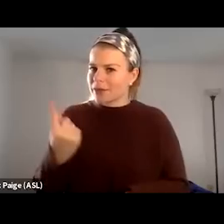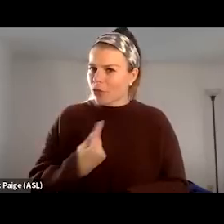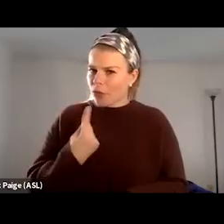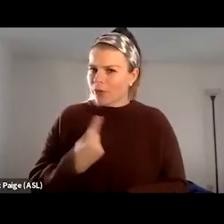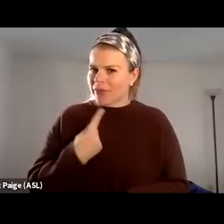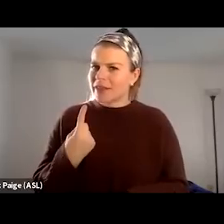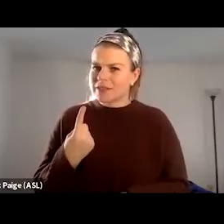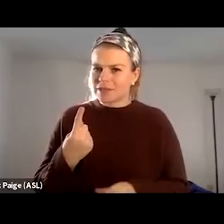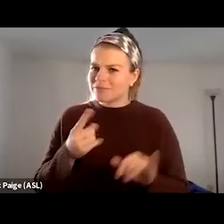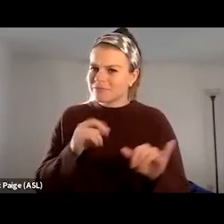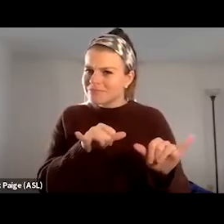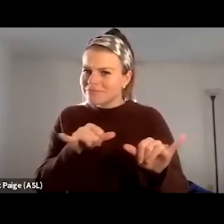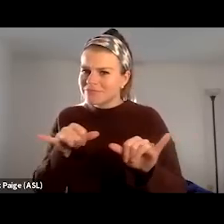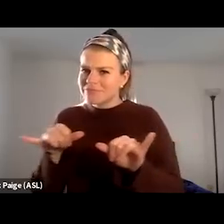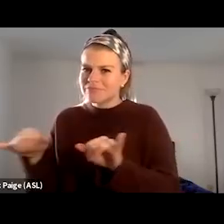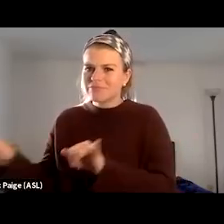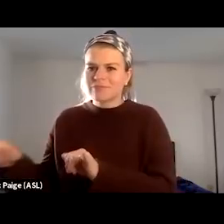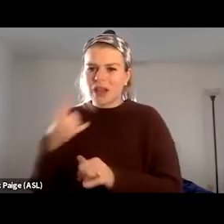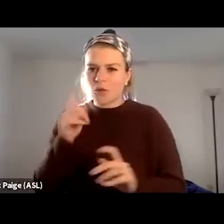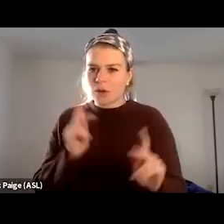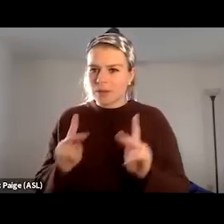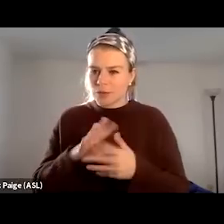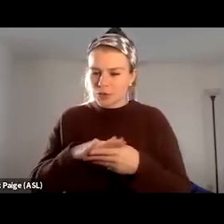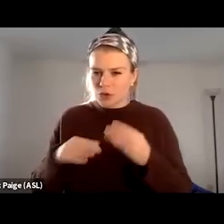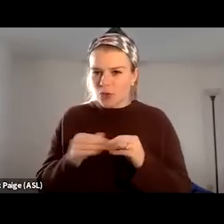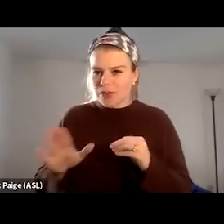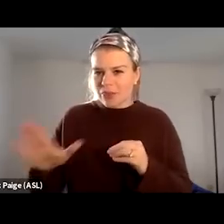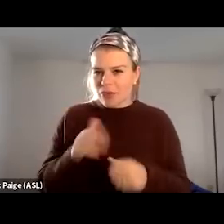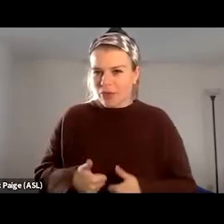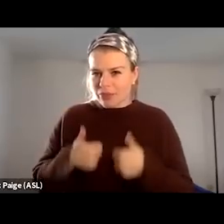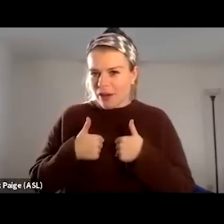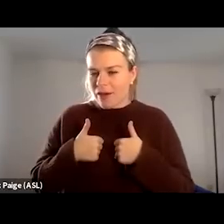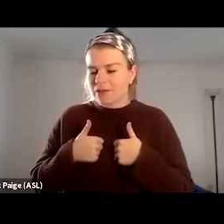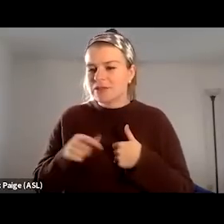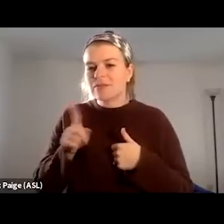que atravesaba las historias y vidas de las personas. Y se describía muy a menudo